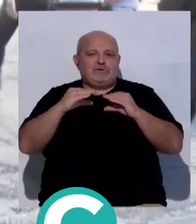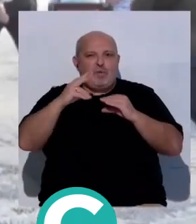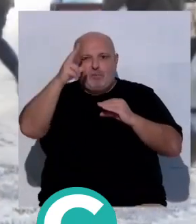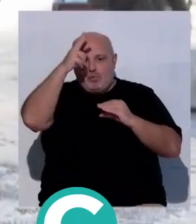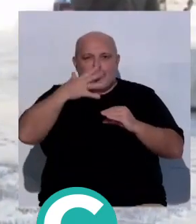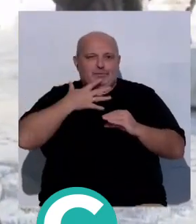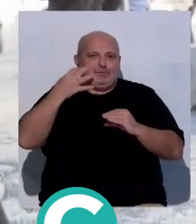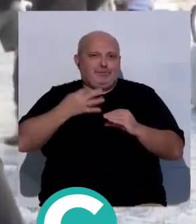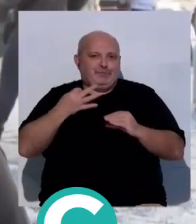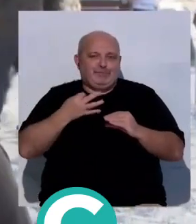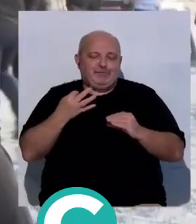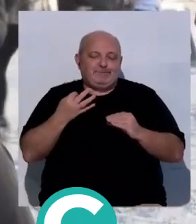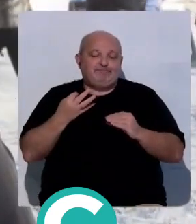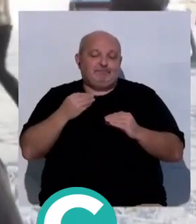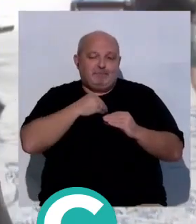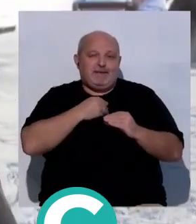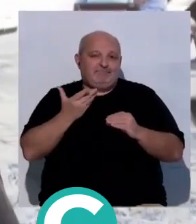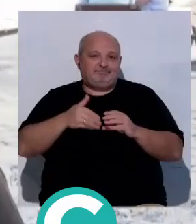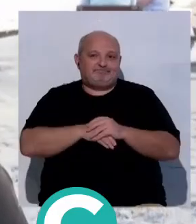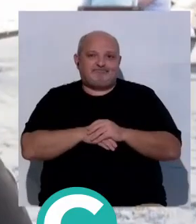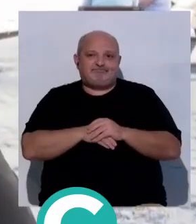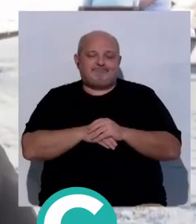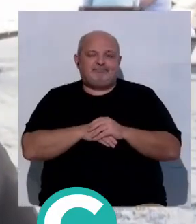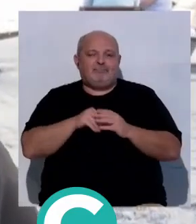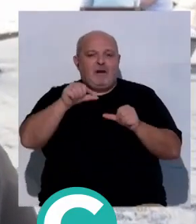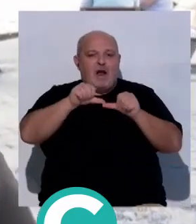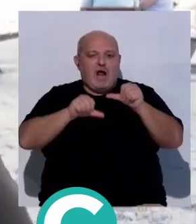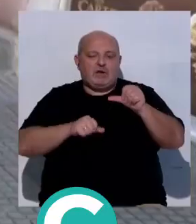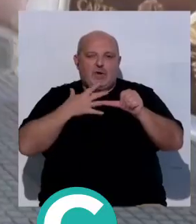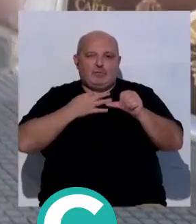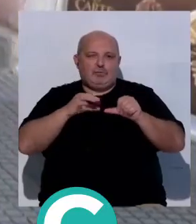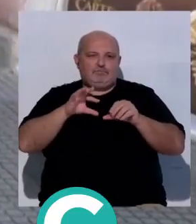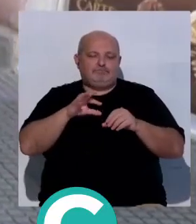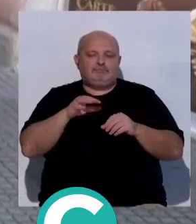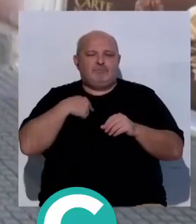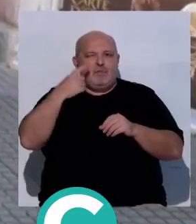que ponía pues no solo eso sino toda la carta era una maravilla allí nosotros todos nuestros amigos